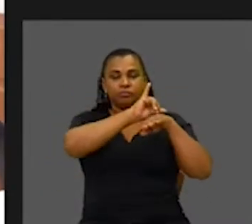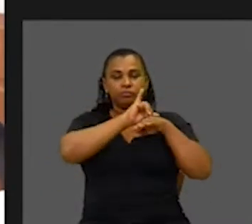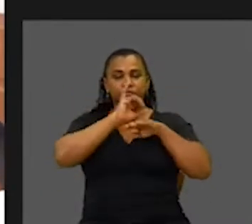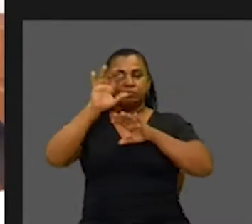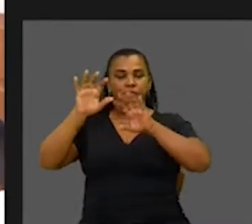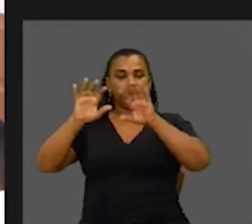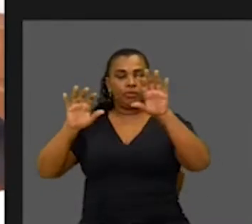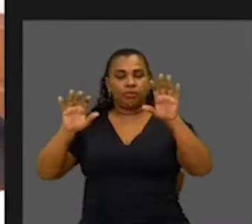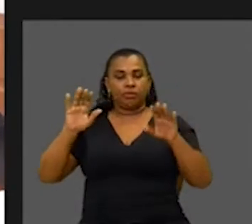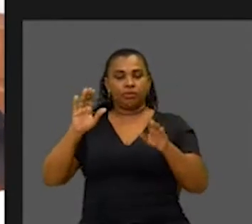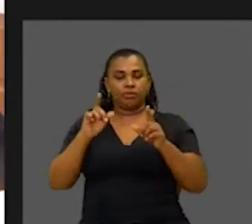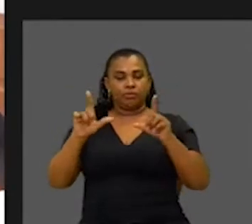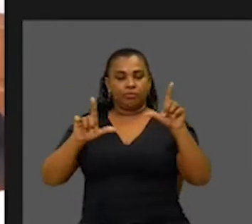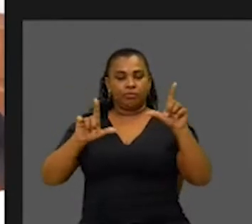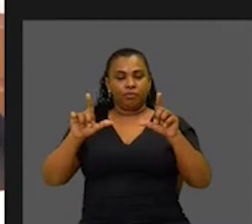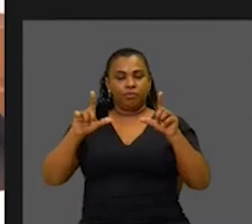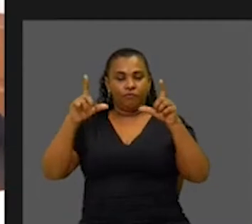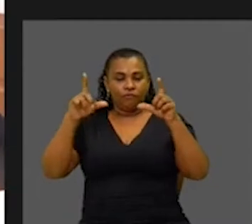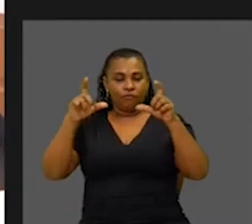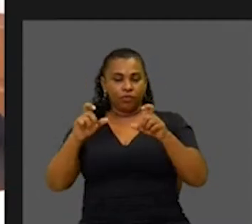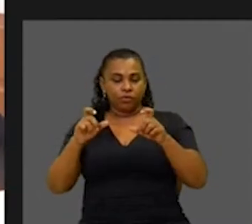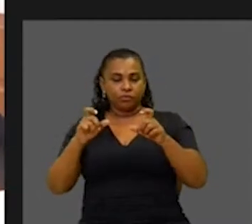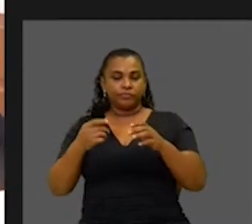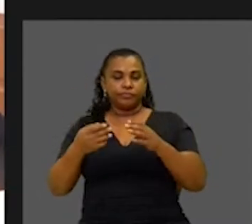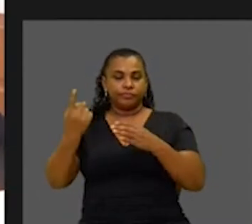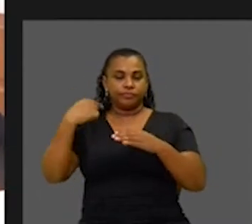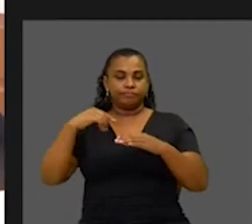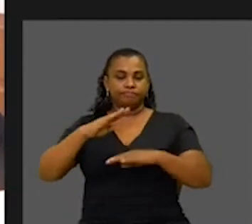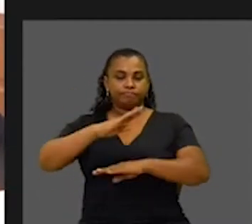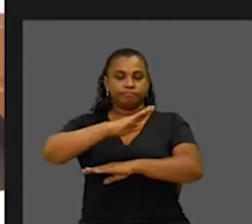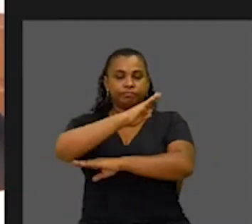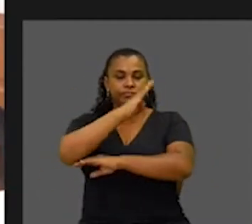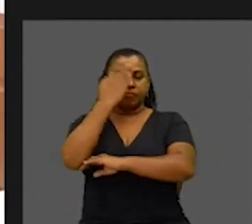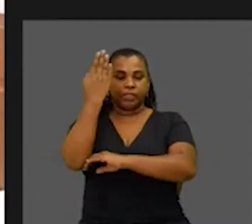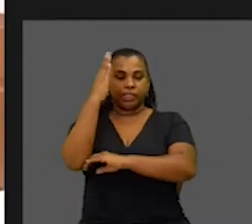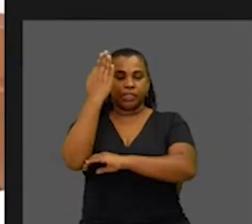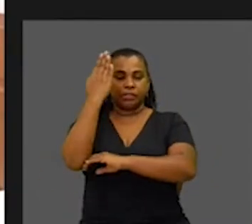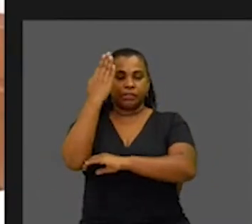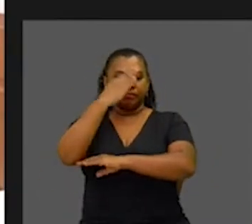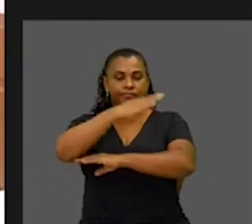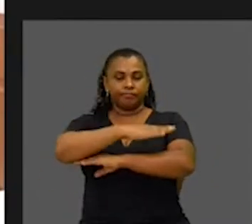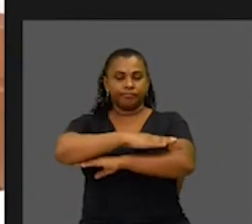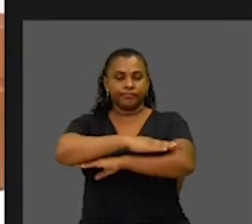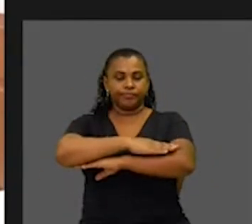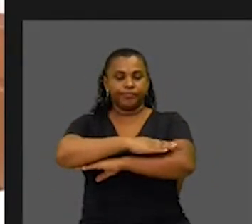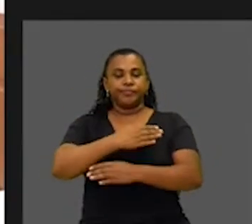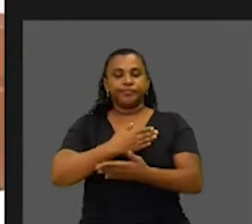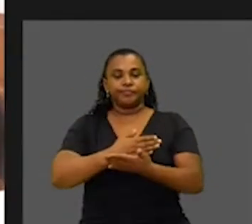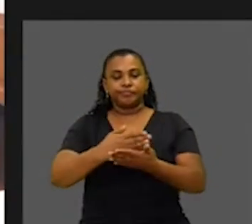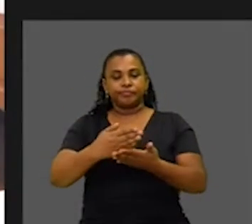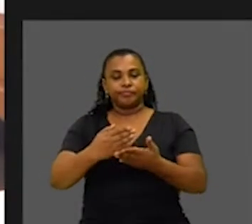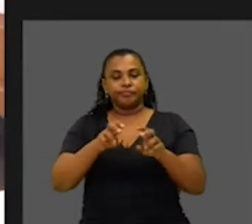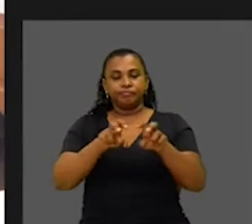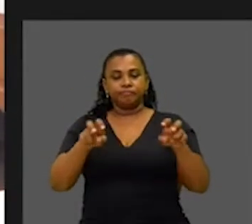em baixo uma parte e madeira eu quero começar a nossa primeira mesa aqui do evento primeira